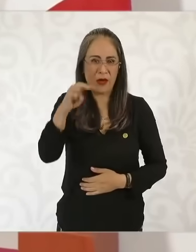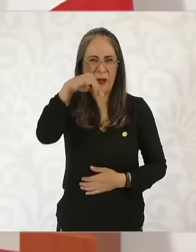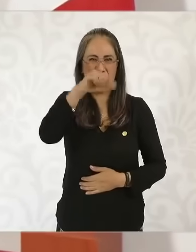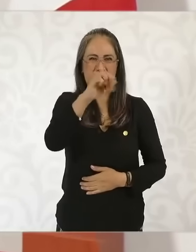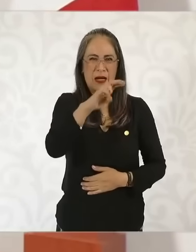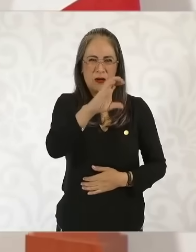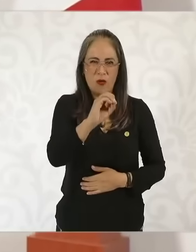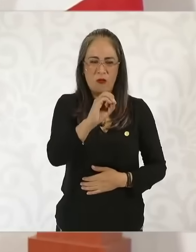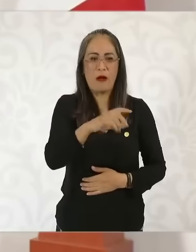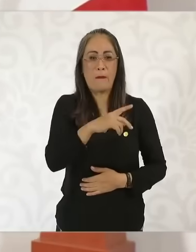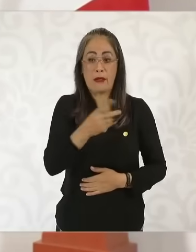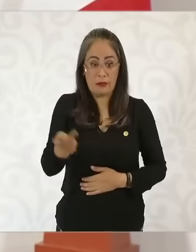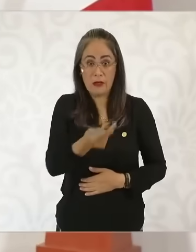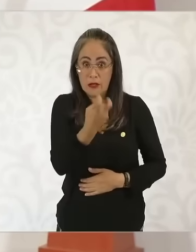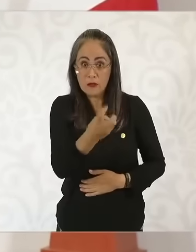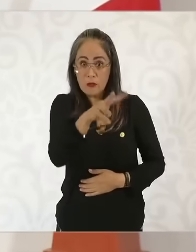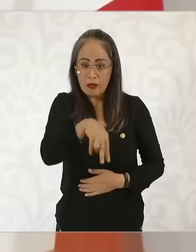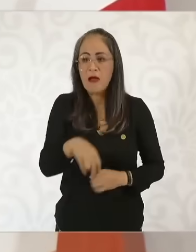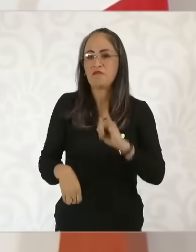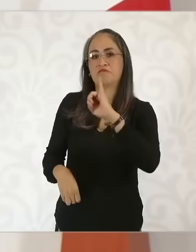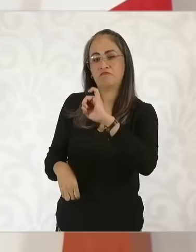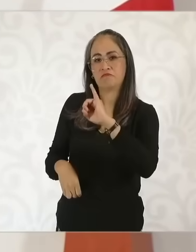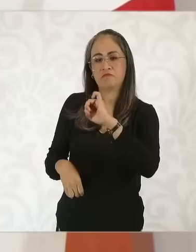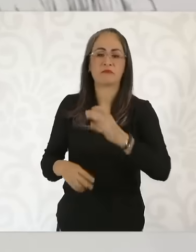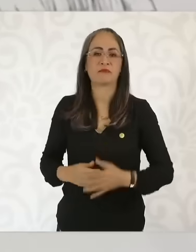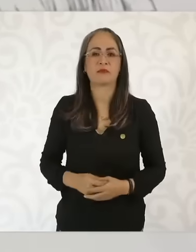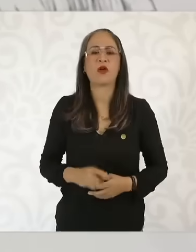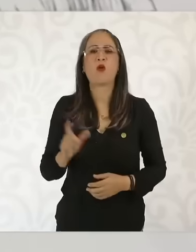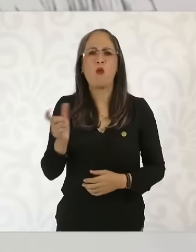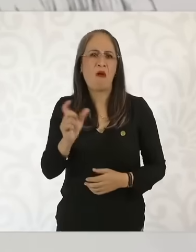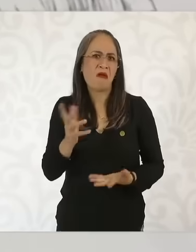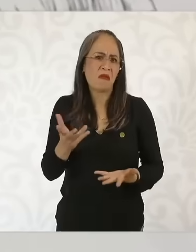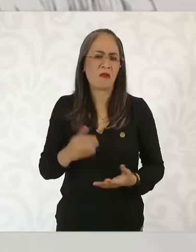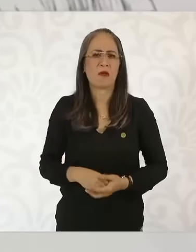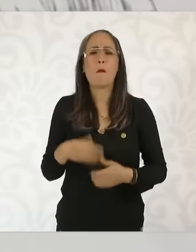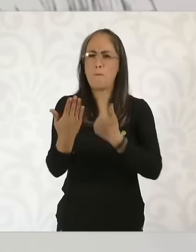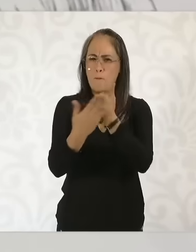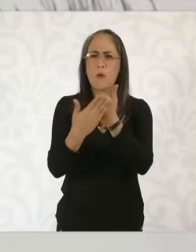dijo, "Sí, en efecto es así." ¿Cuándo se estaría firmando? en en las siguientes semana yo creo que